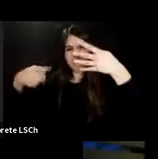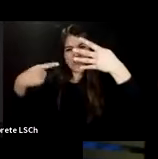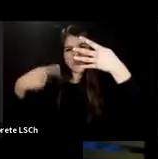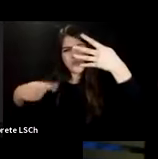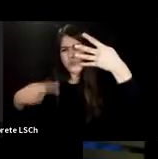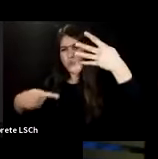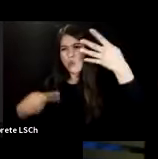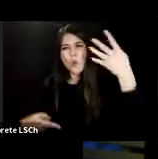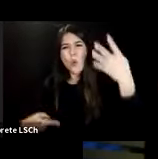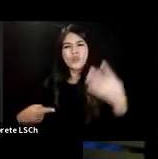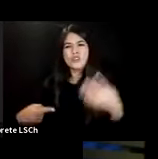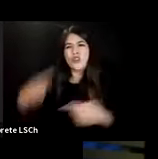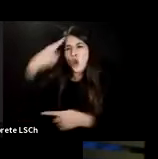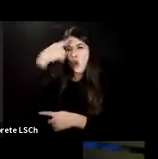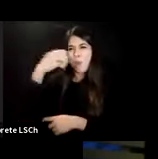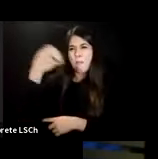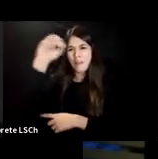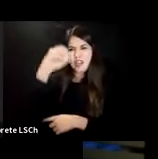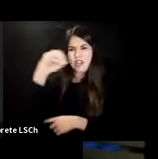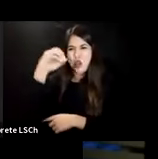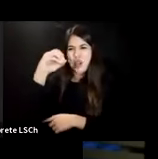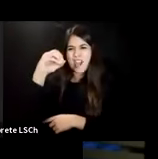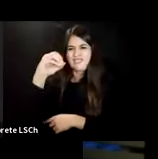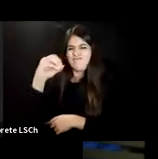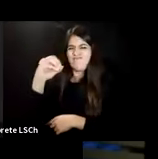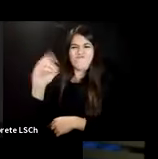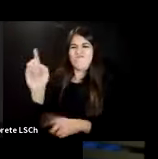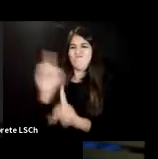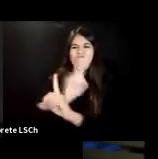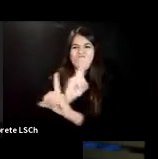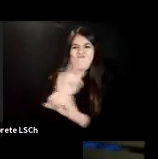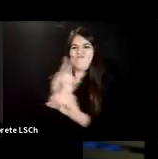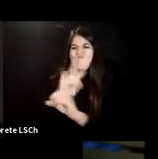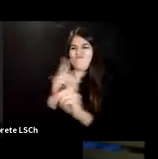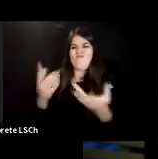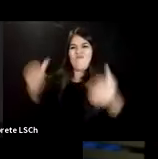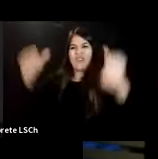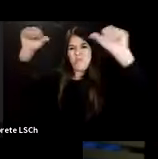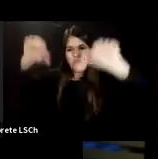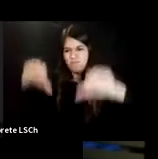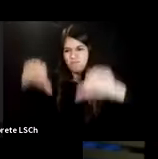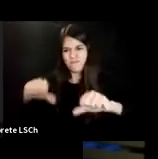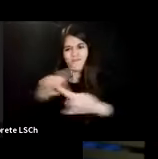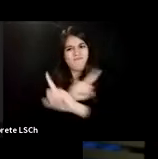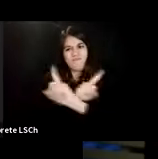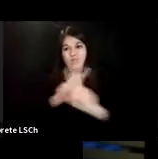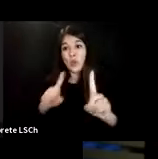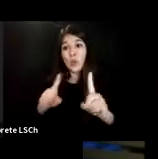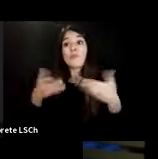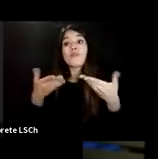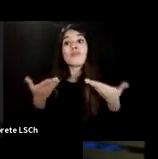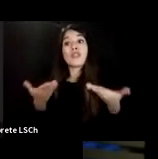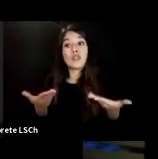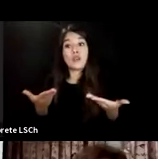prejuicios bastante cargados, me parece. Y que por lo mismo hacen que se haga más difícil